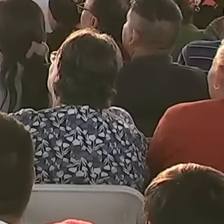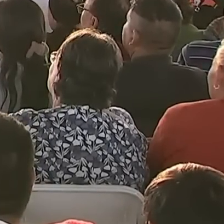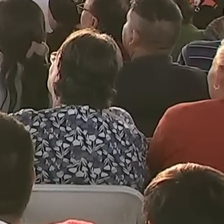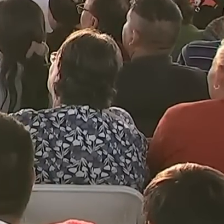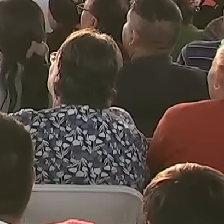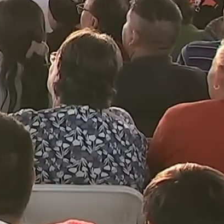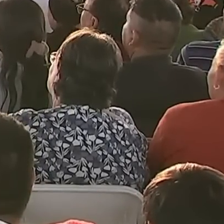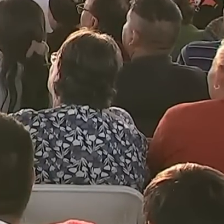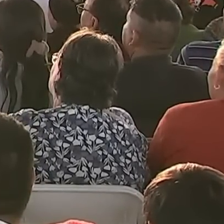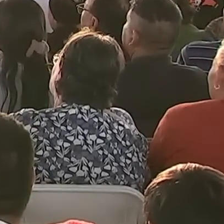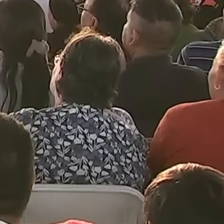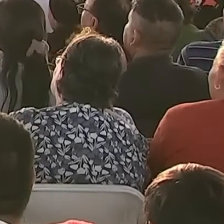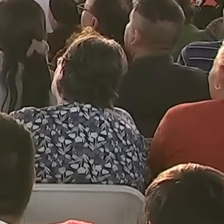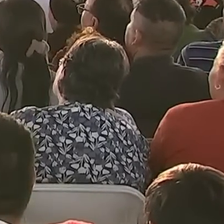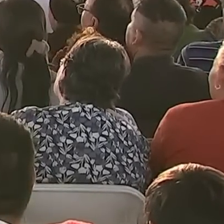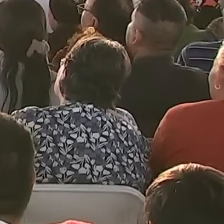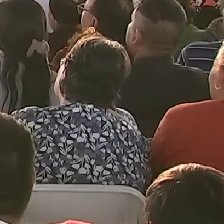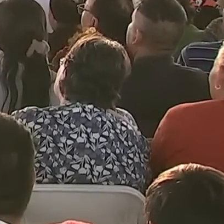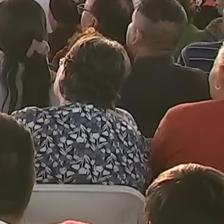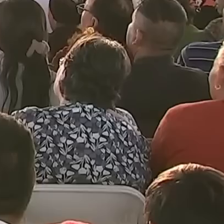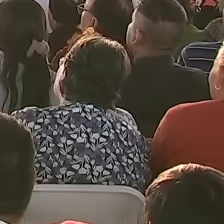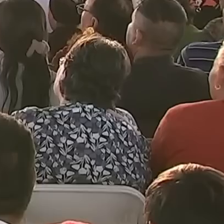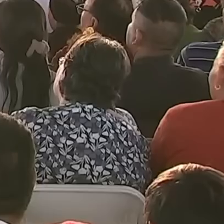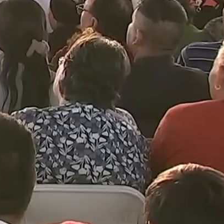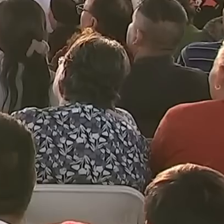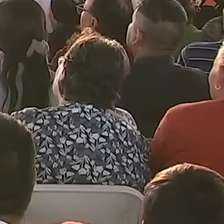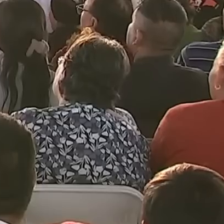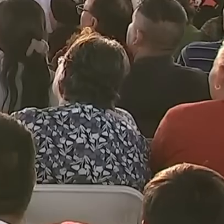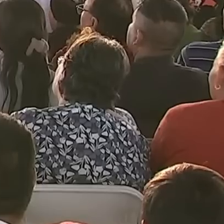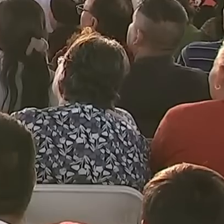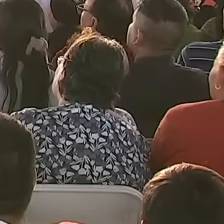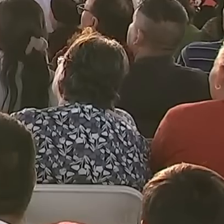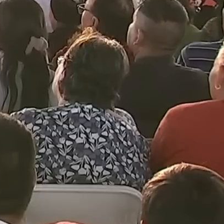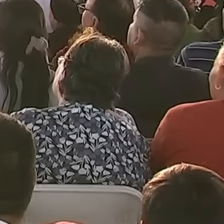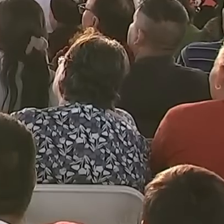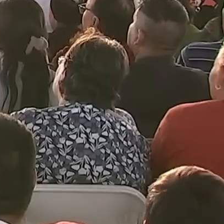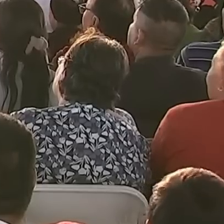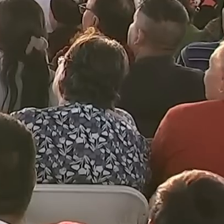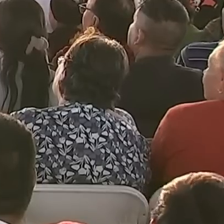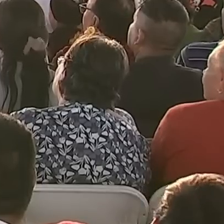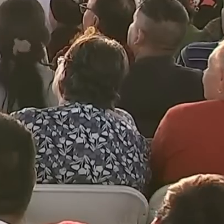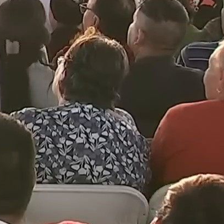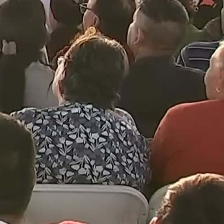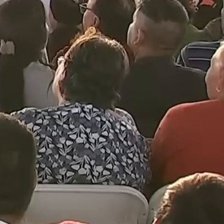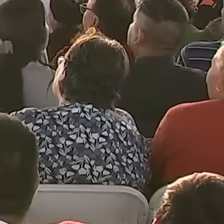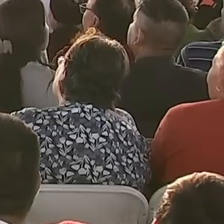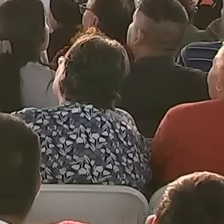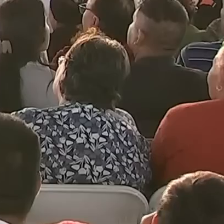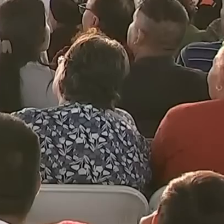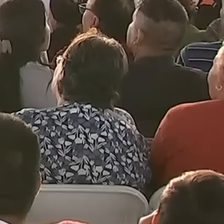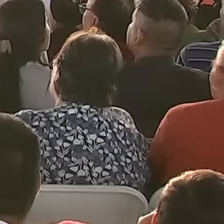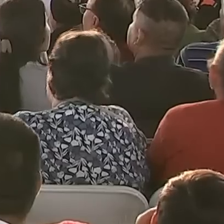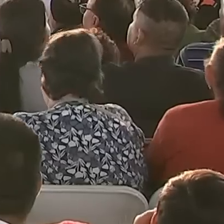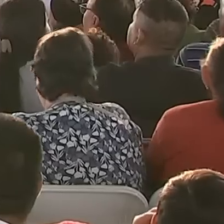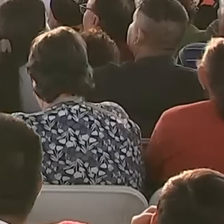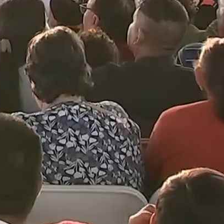ideas y los nervios lo traicionan al instante la presidenta corre a abrazarla veamos esteo